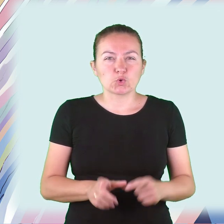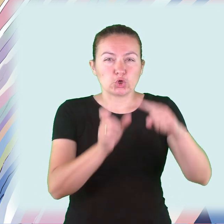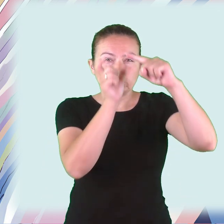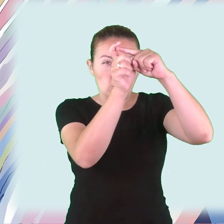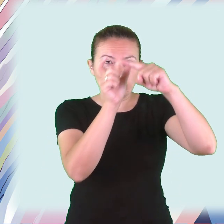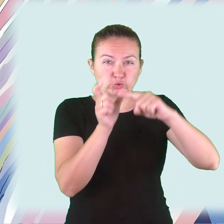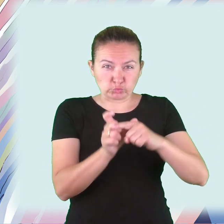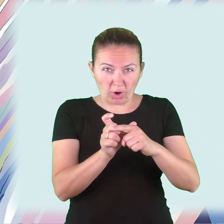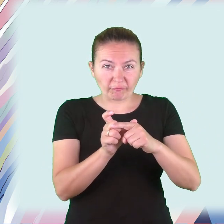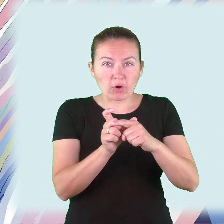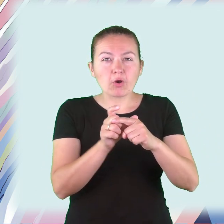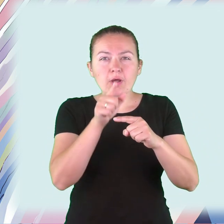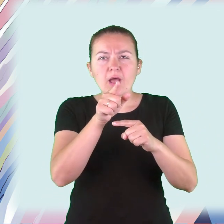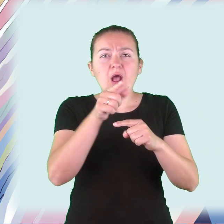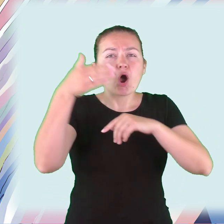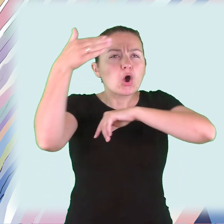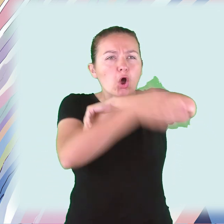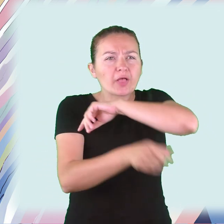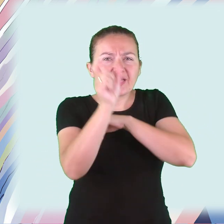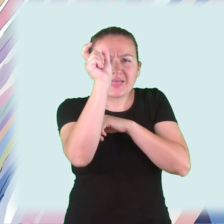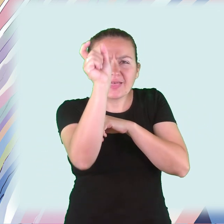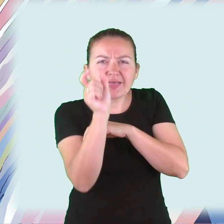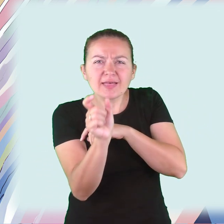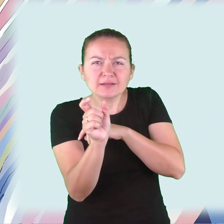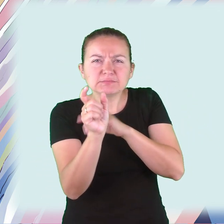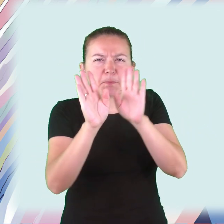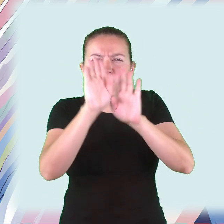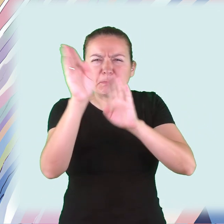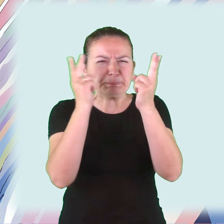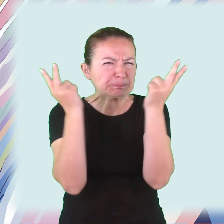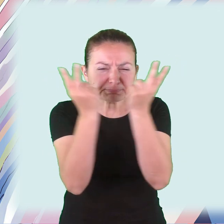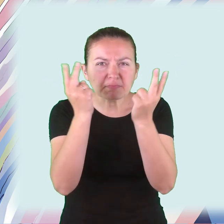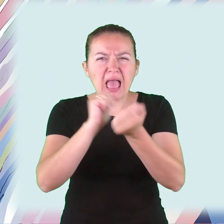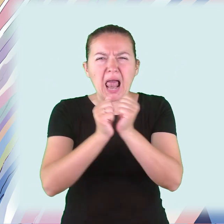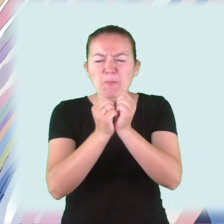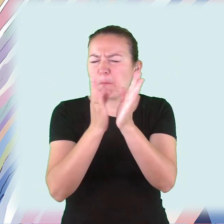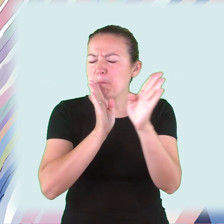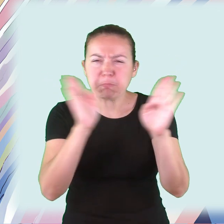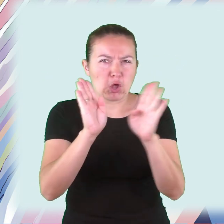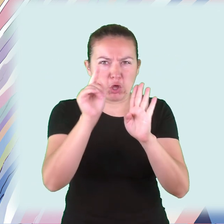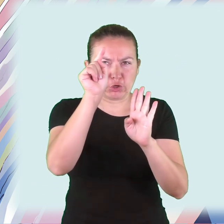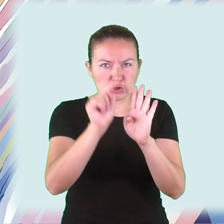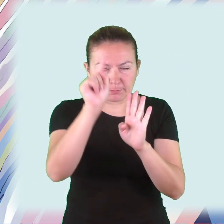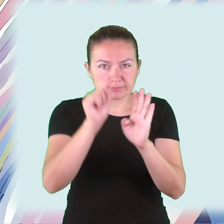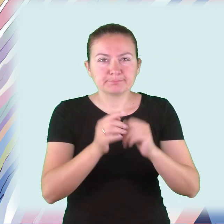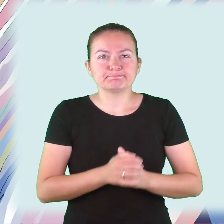Dwa słowa mają identyczne lub bardzo podobne końcówki.